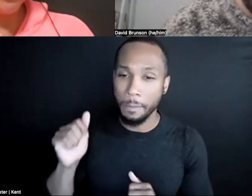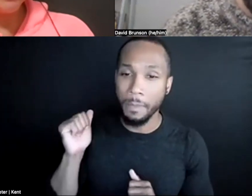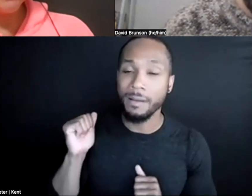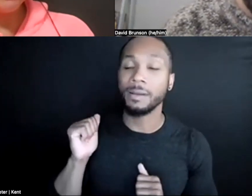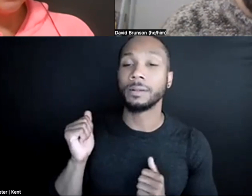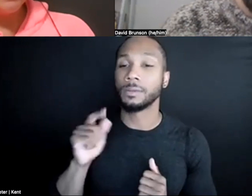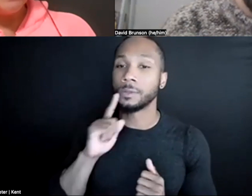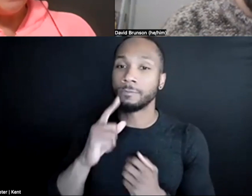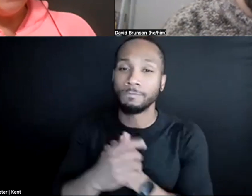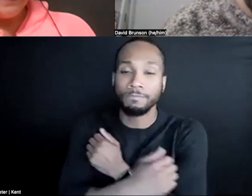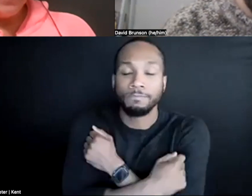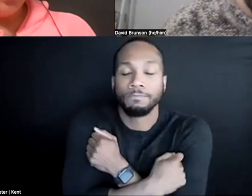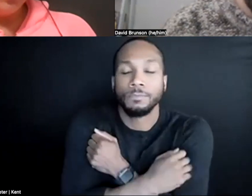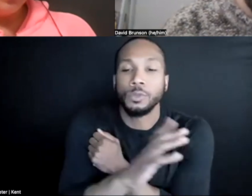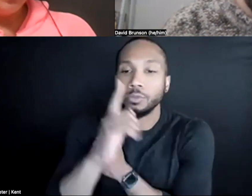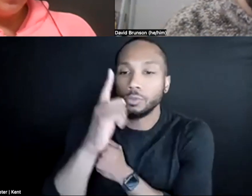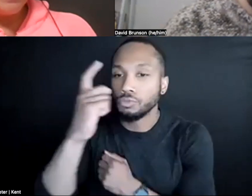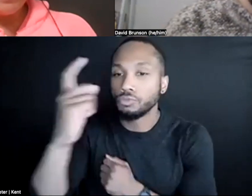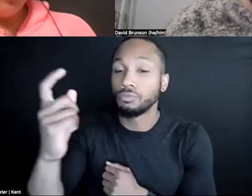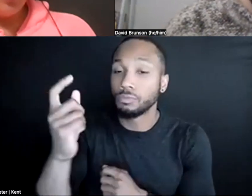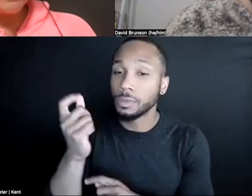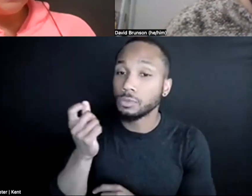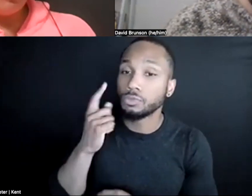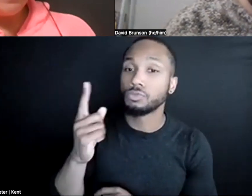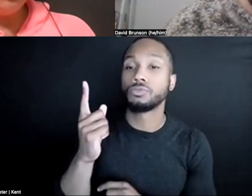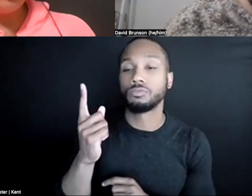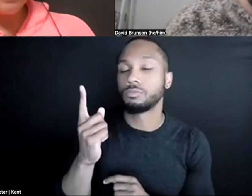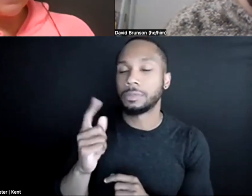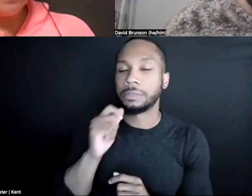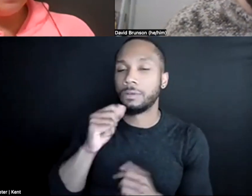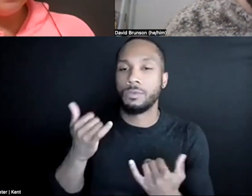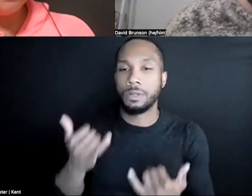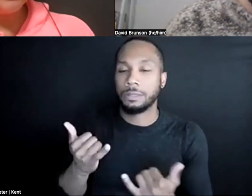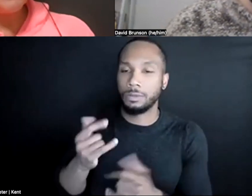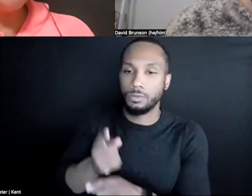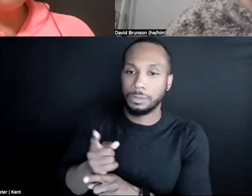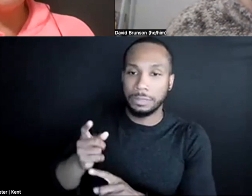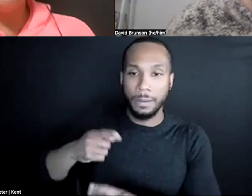me abrazo a sus sueños entiendo que aún no es el momento de decirle